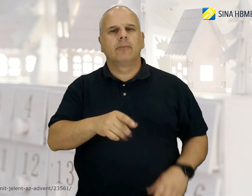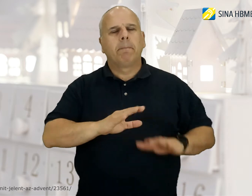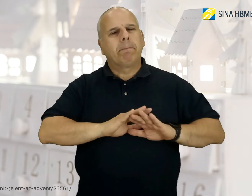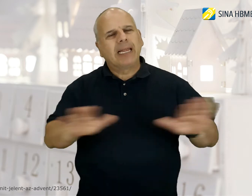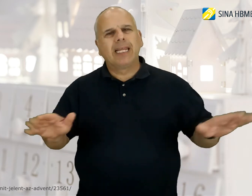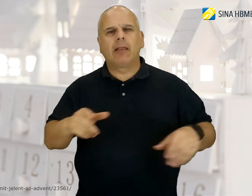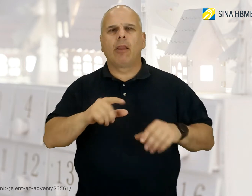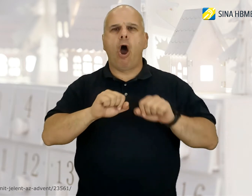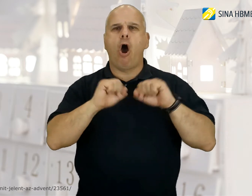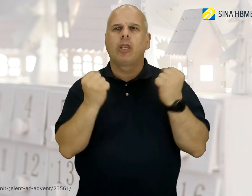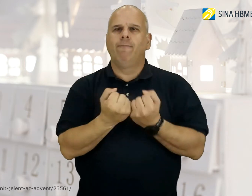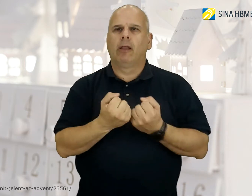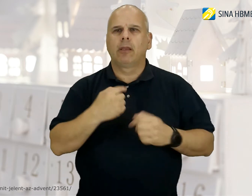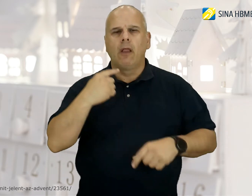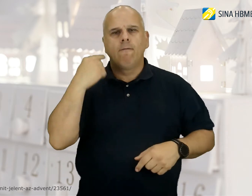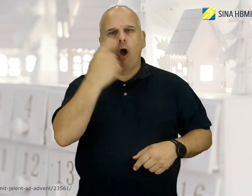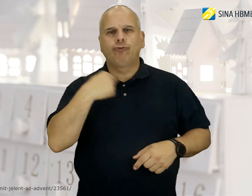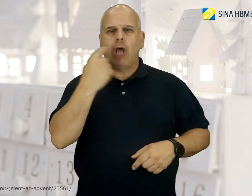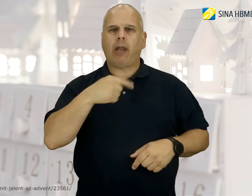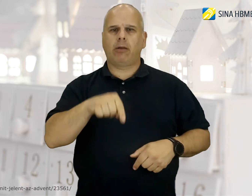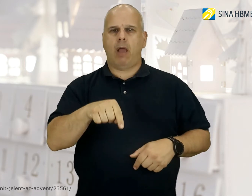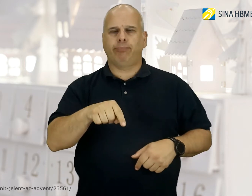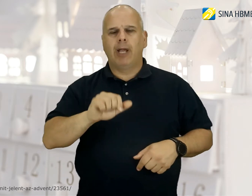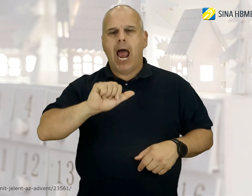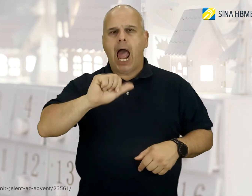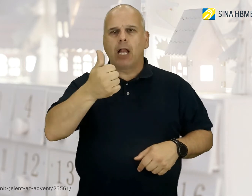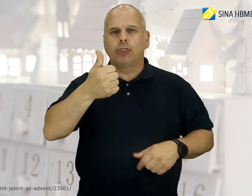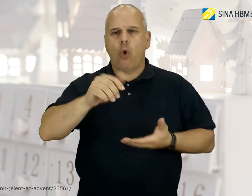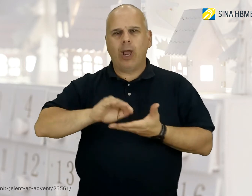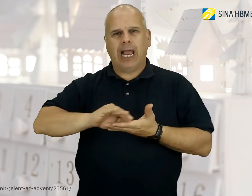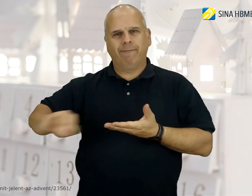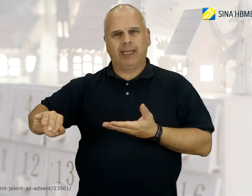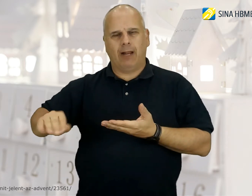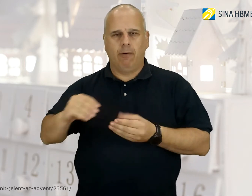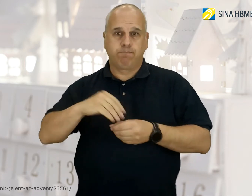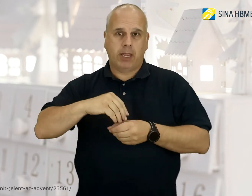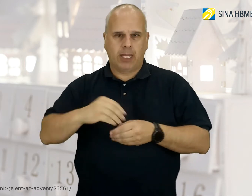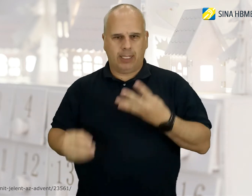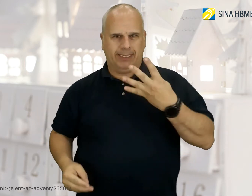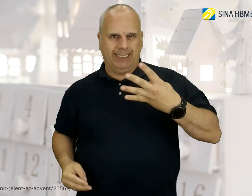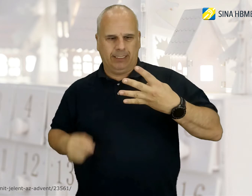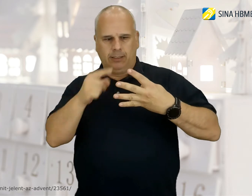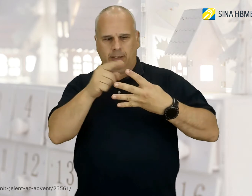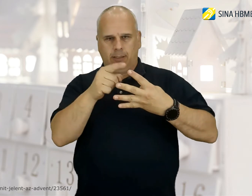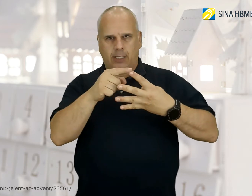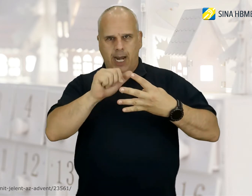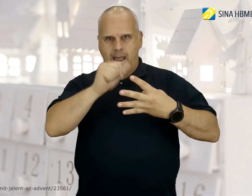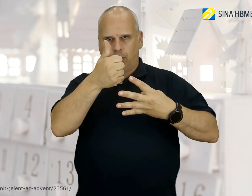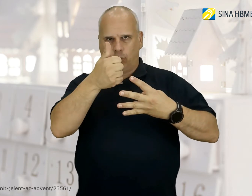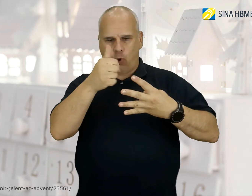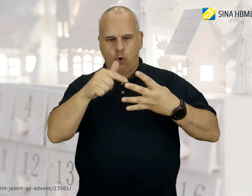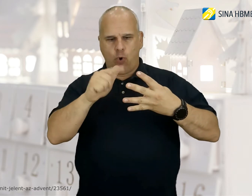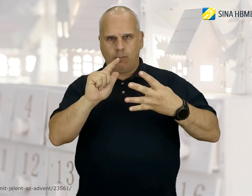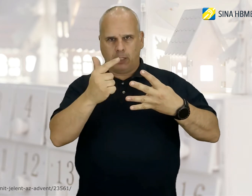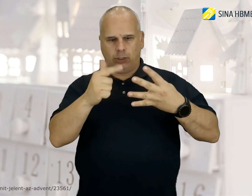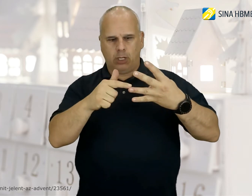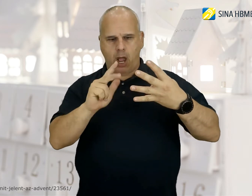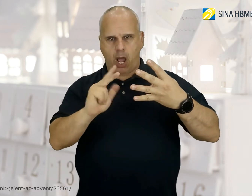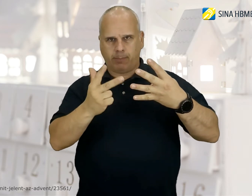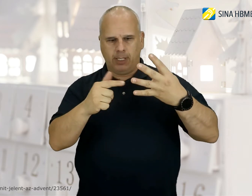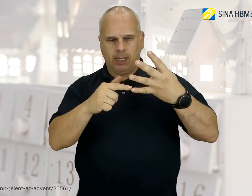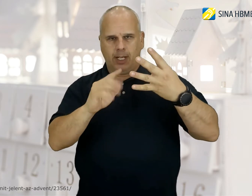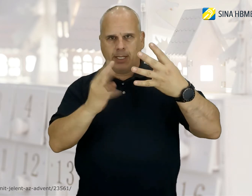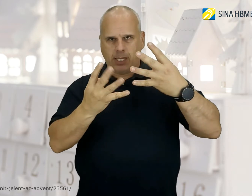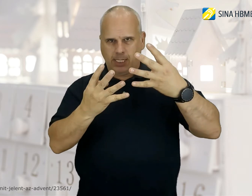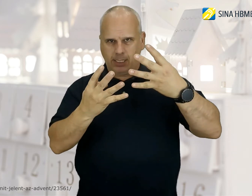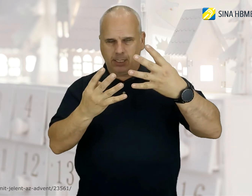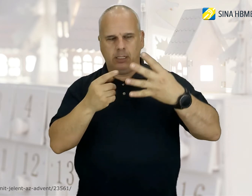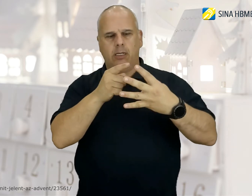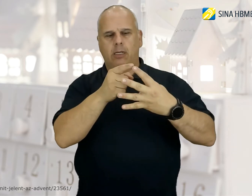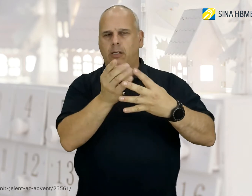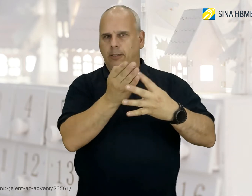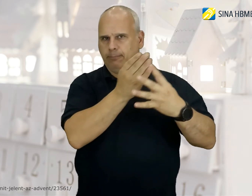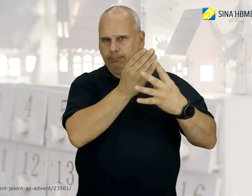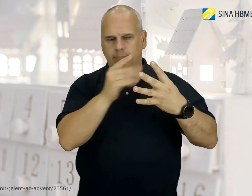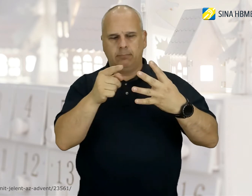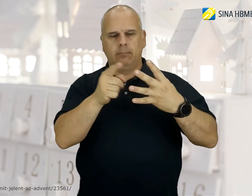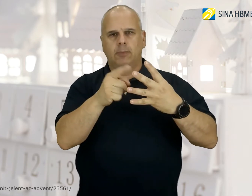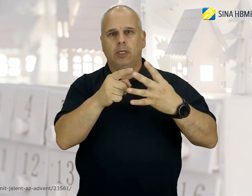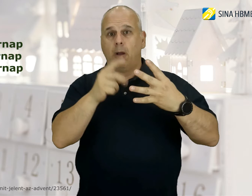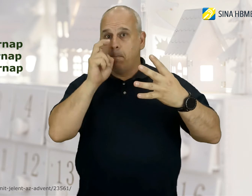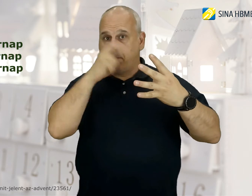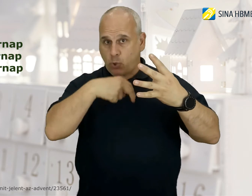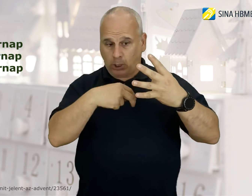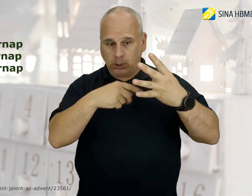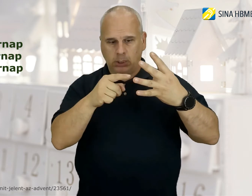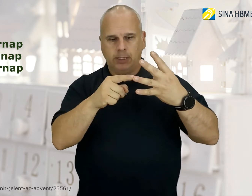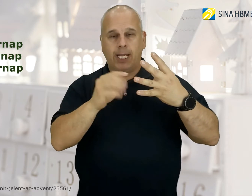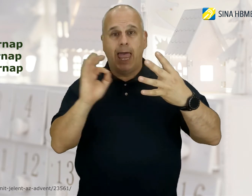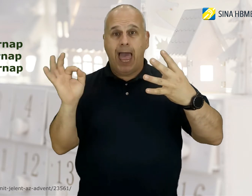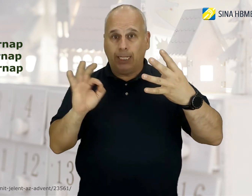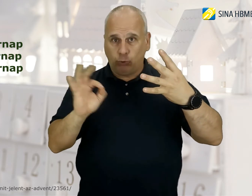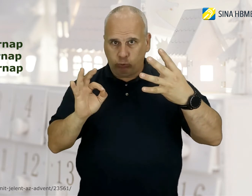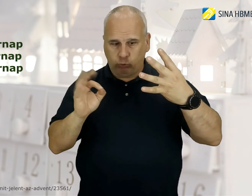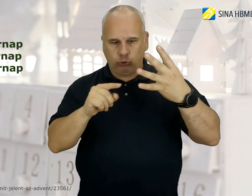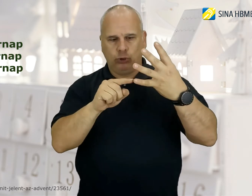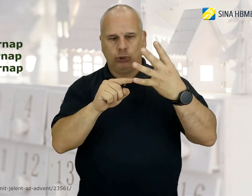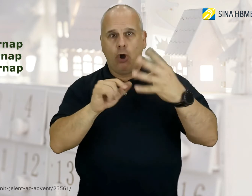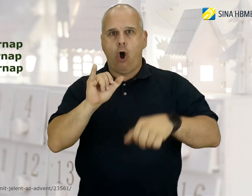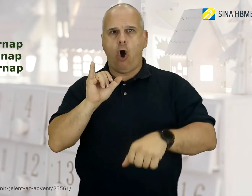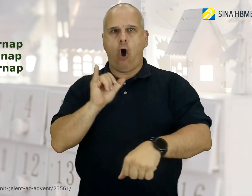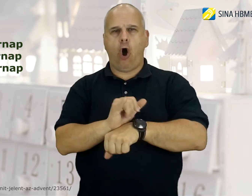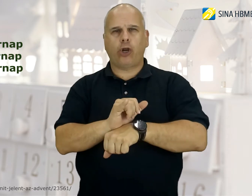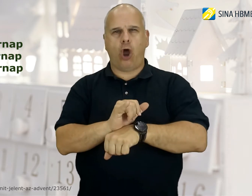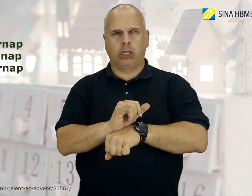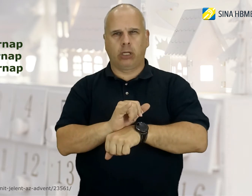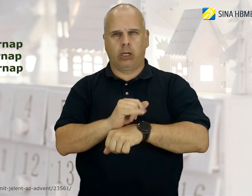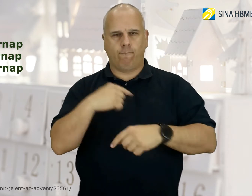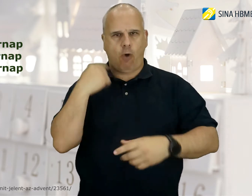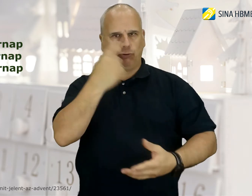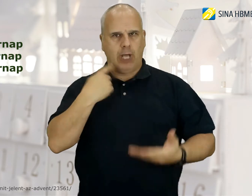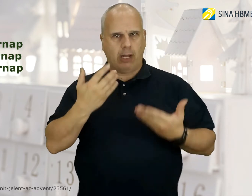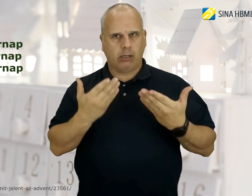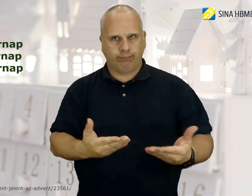Minden adventi vasárnapnak, az első kivételével, megvolt a maga népies elnevezése: bronz-, ezüst- és aranyvasárnap.